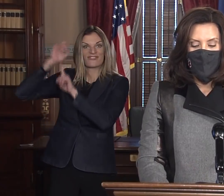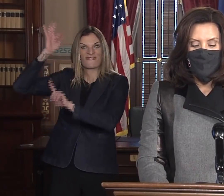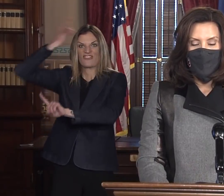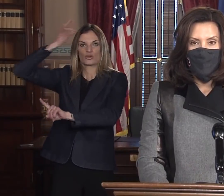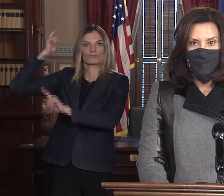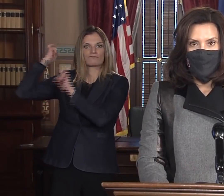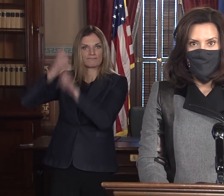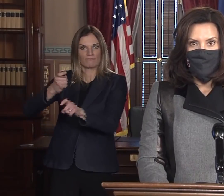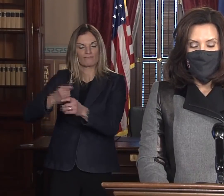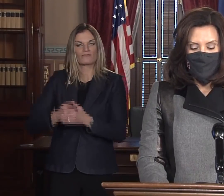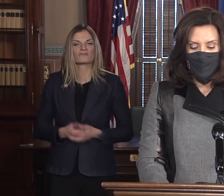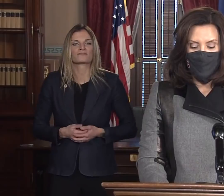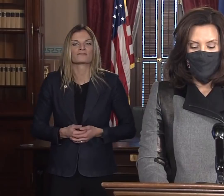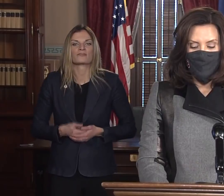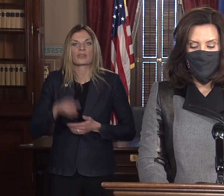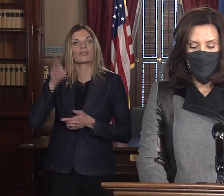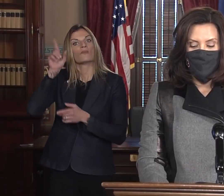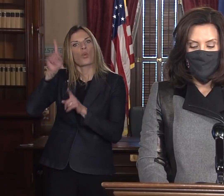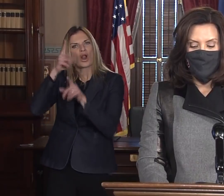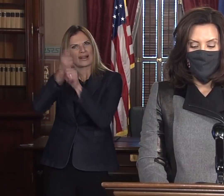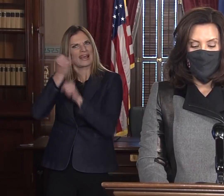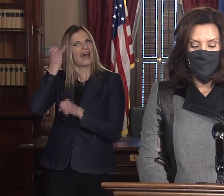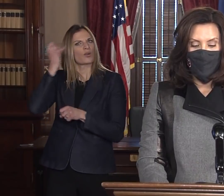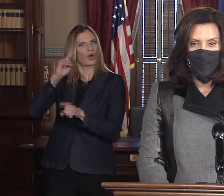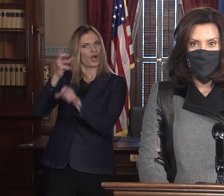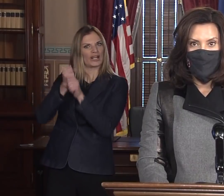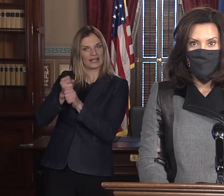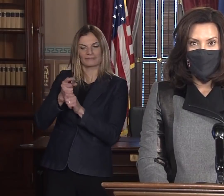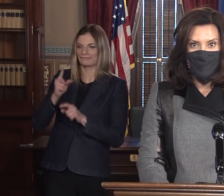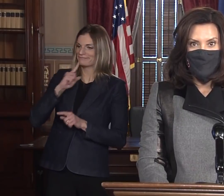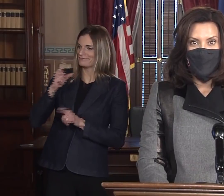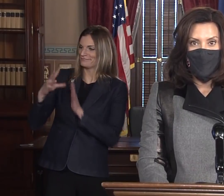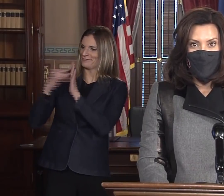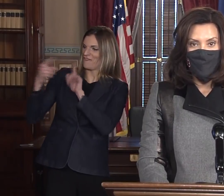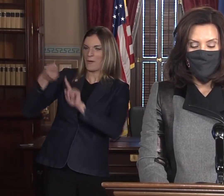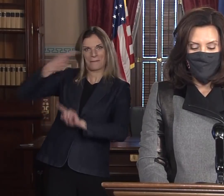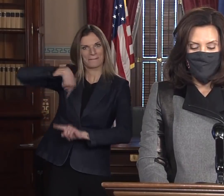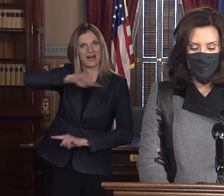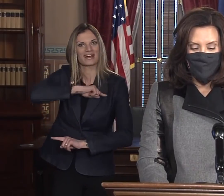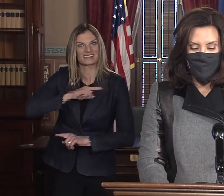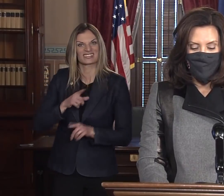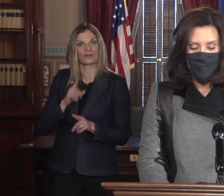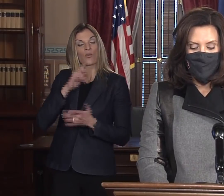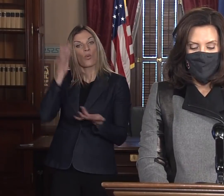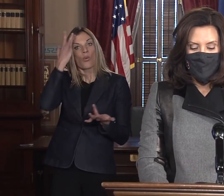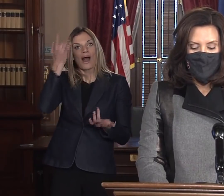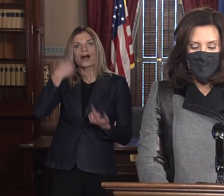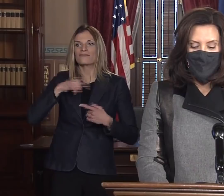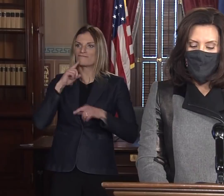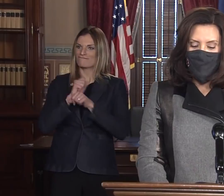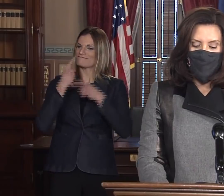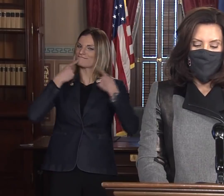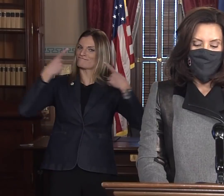HUNDRED MILLION DOLLARS IN FEDERAL FUNDING FOR SMALL BUSINESS RELIEF GRANTS WAS MODELED AFTER THE MICHIGAN SMALL